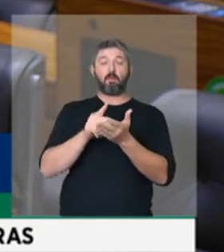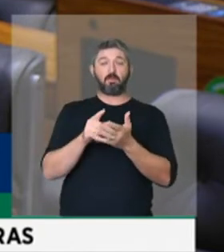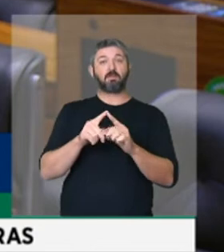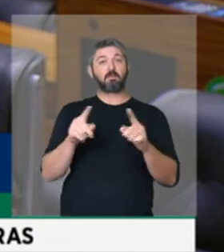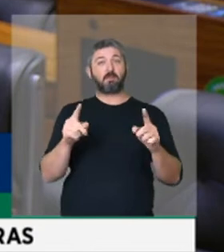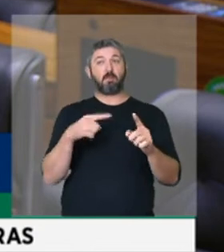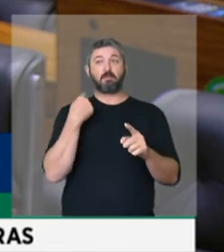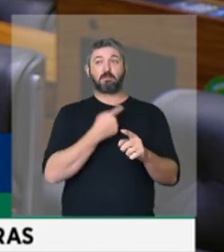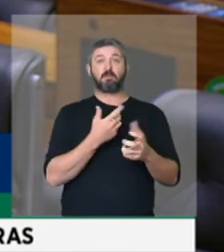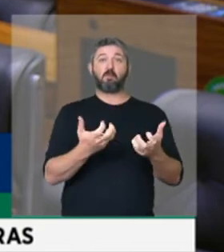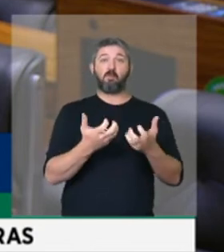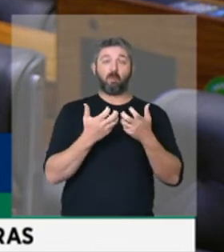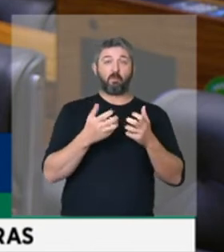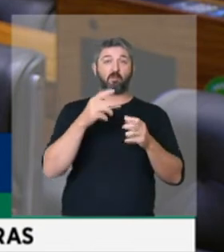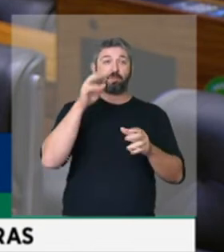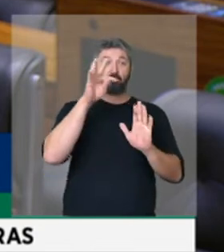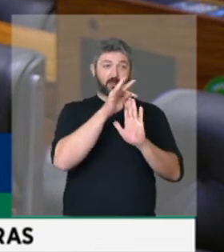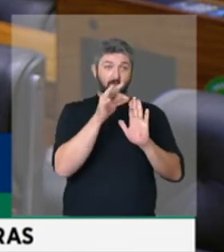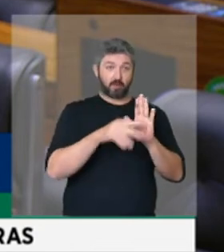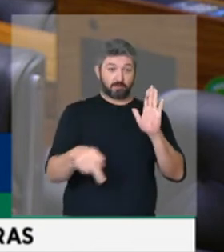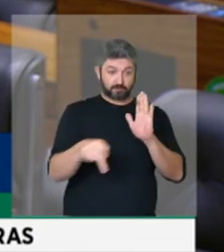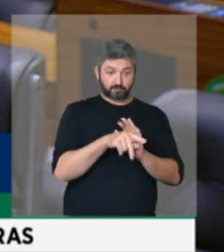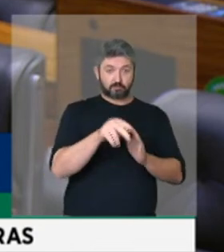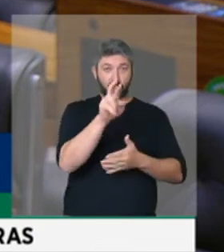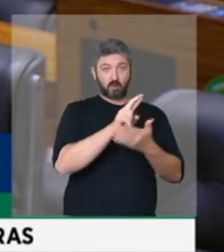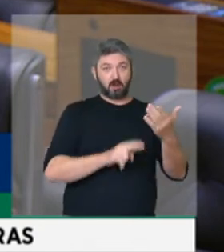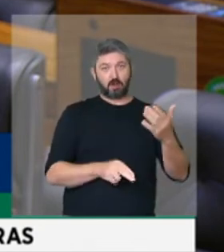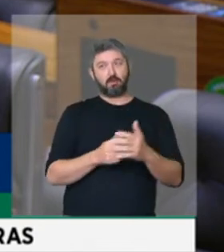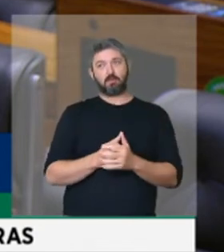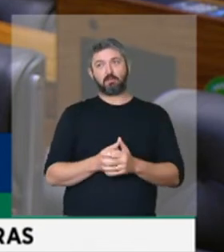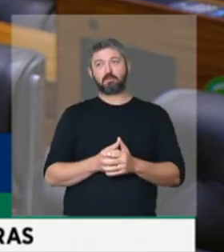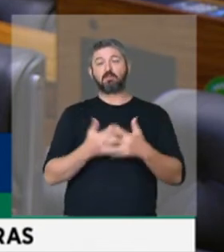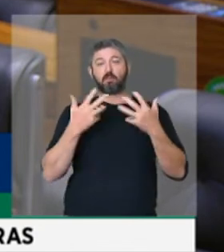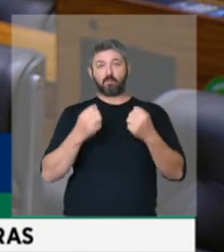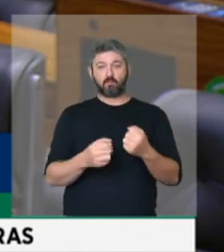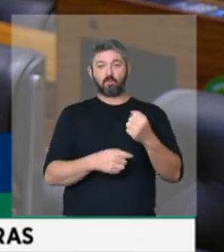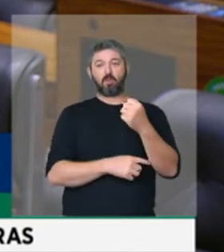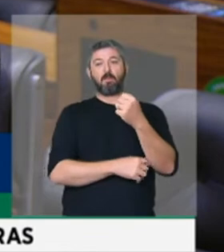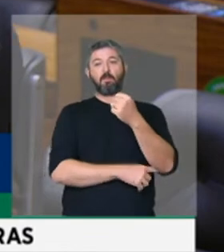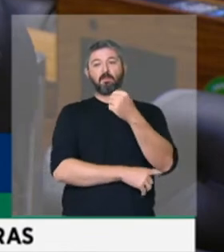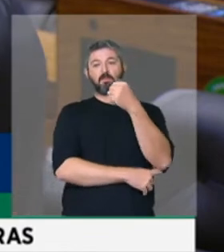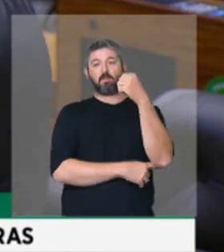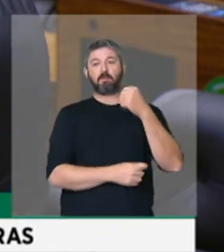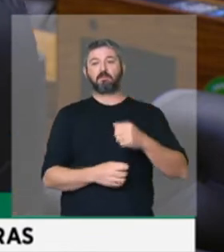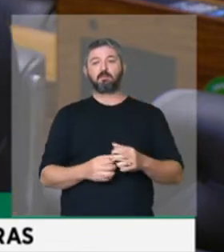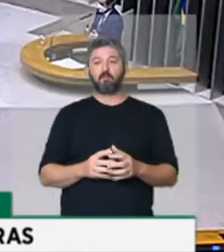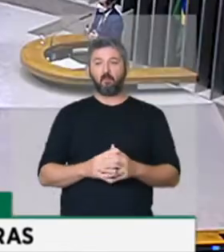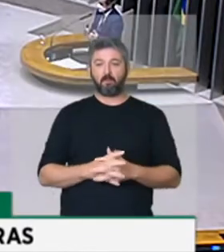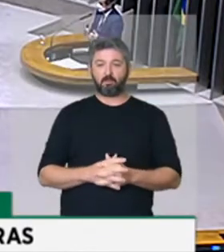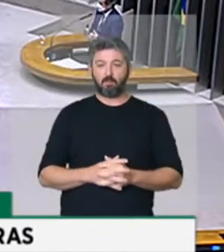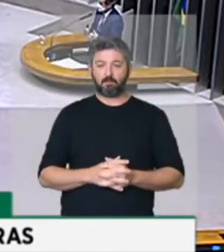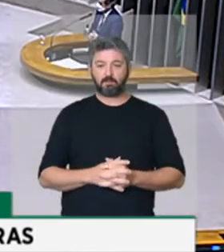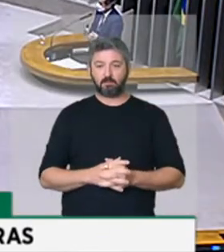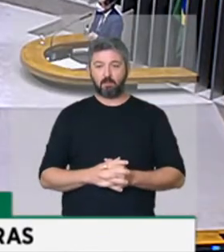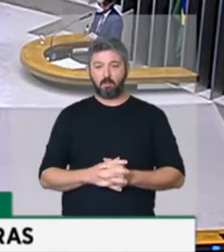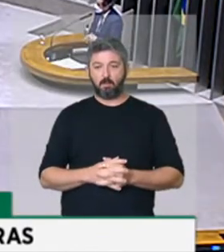PREFERÊNCIA DO TEXTO ORIGINAL. NÓS VAMOS TRABALHAR COM, NAS PRÓXIMAS VOTAÇÕES COM DOIS DESTAQUES QUE QUEREM